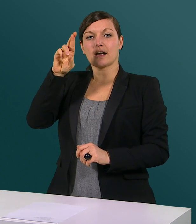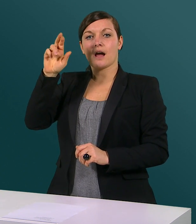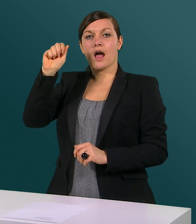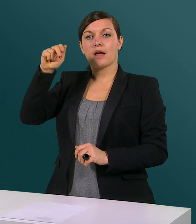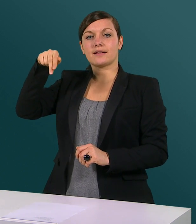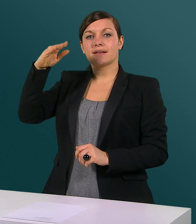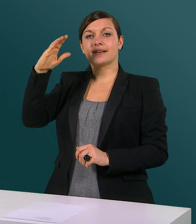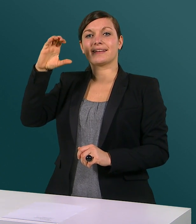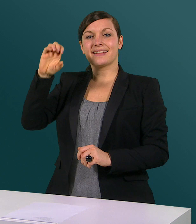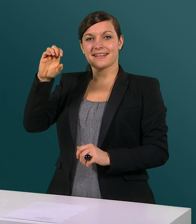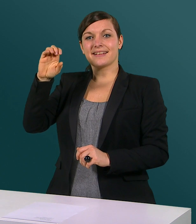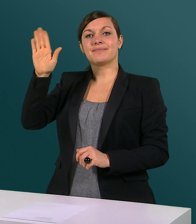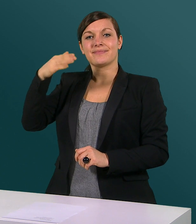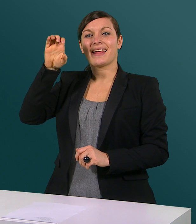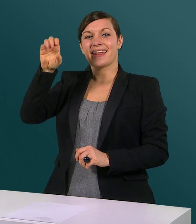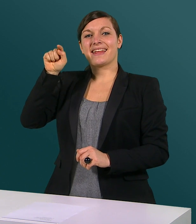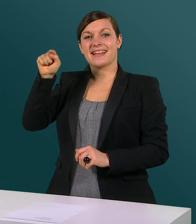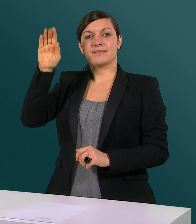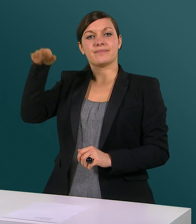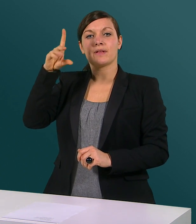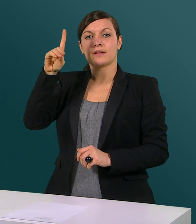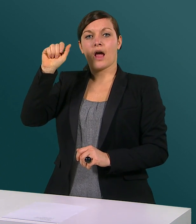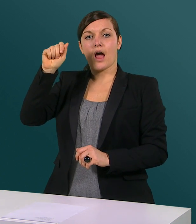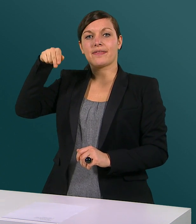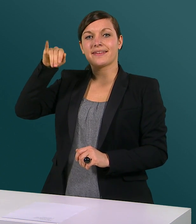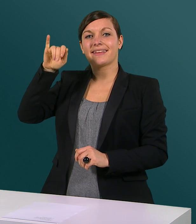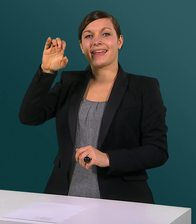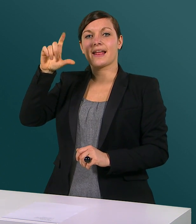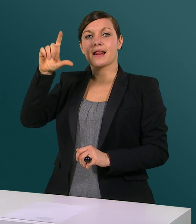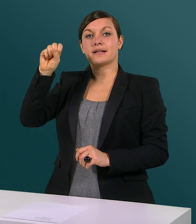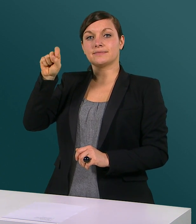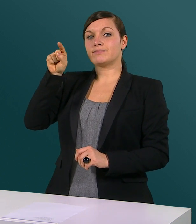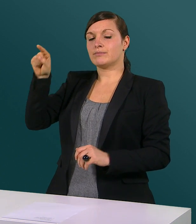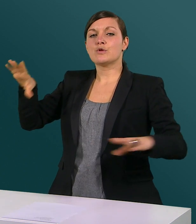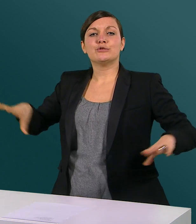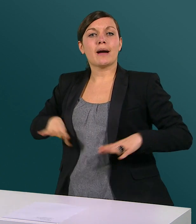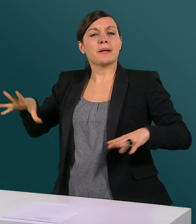Terrance E. Daniels beim Spaziergang